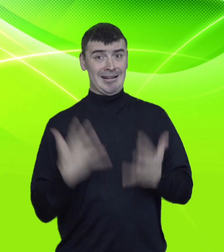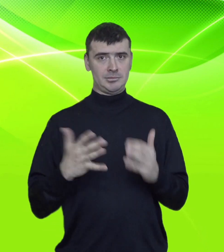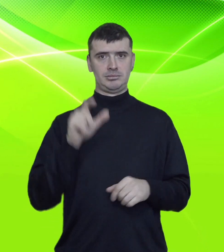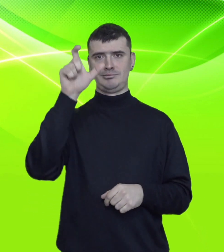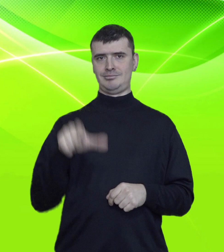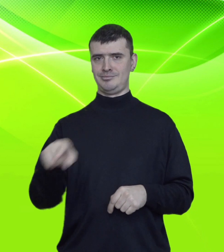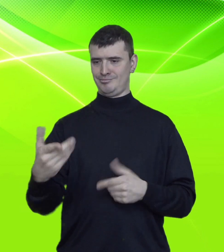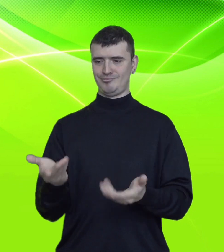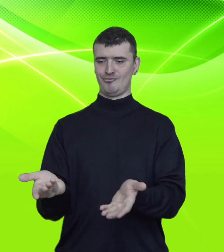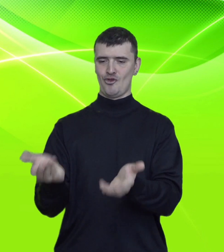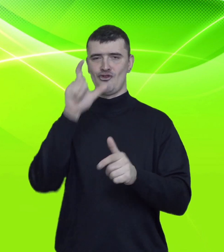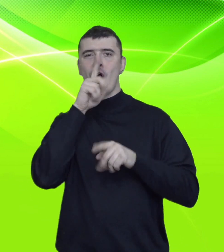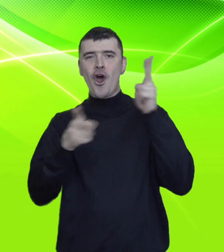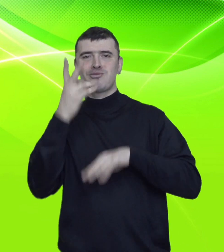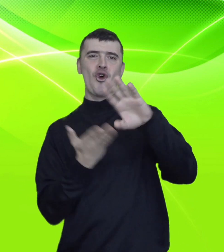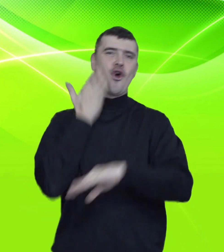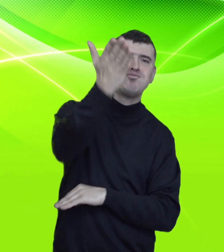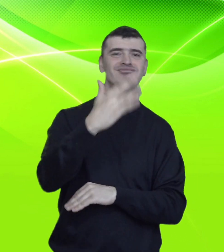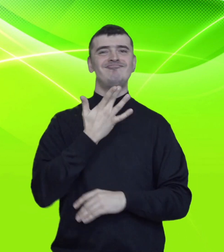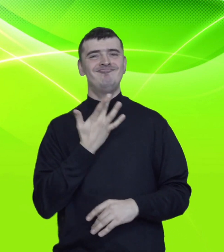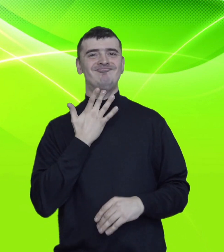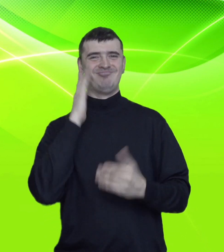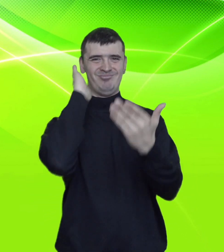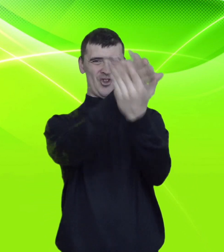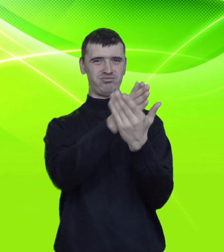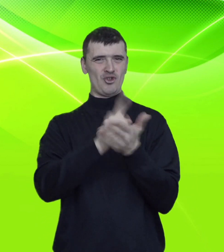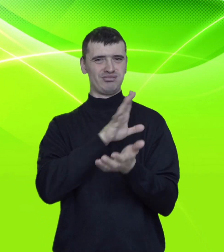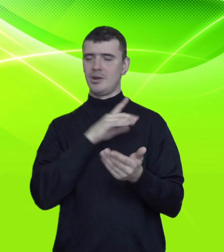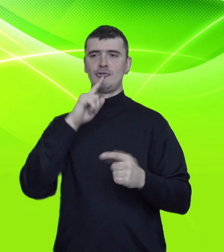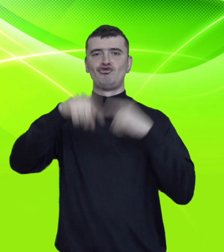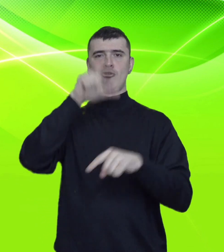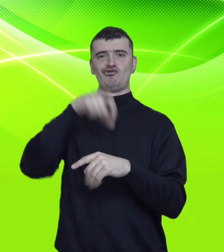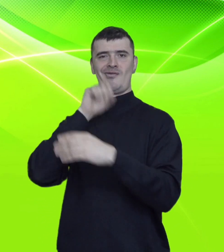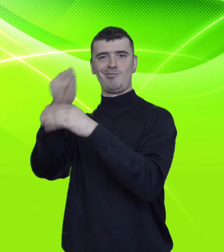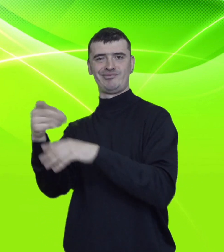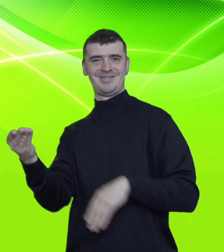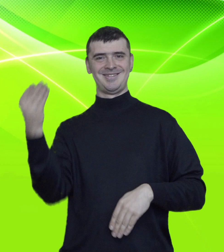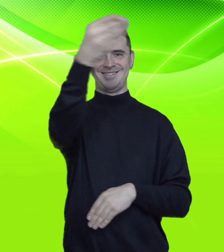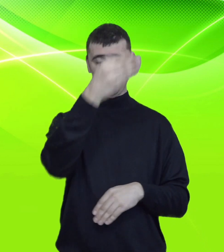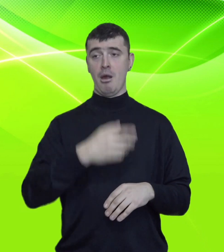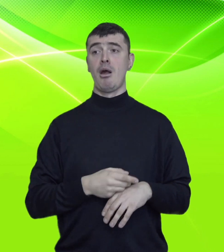Но если вместо самого потребителя к омбудсмену обращается посредник,